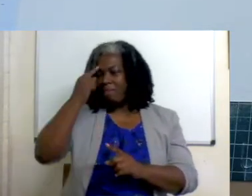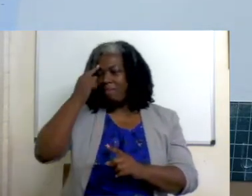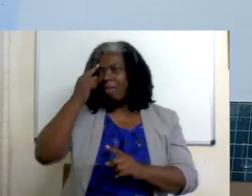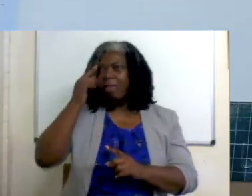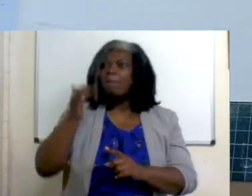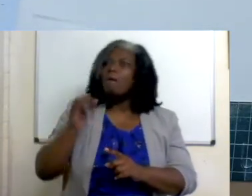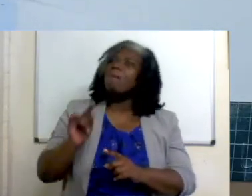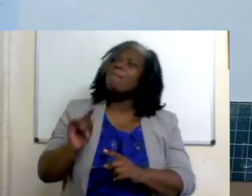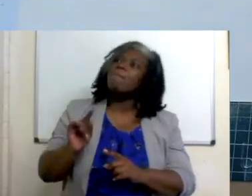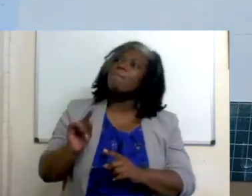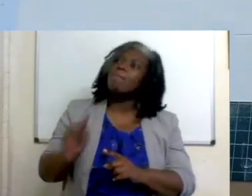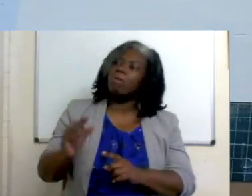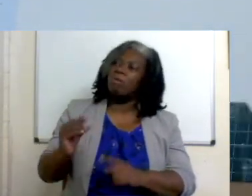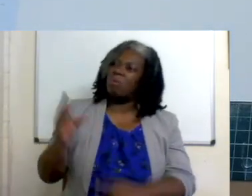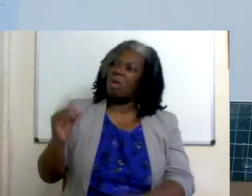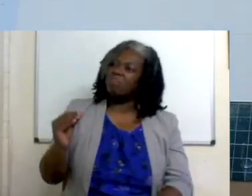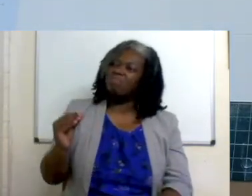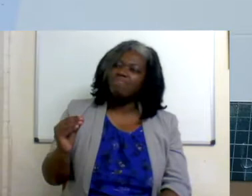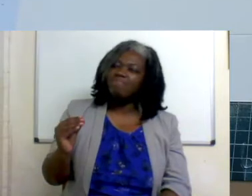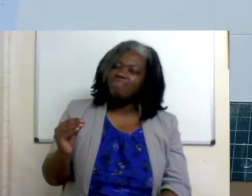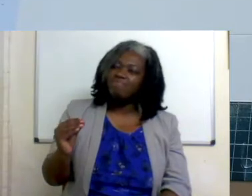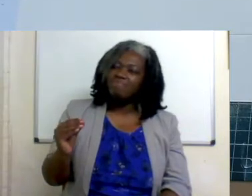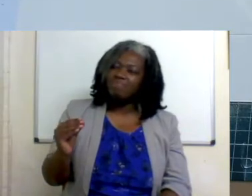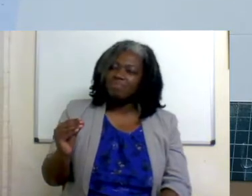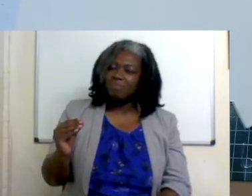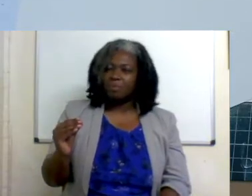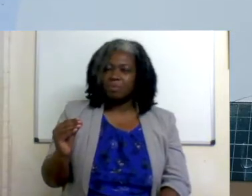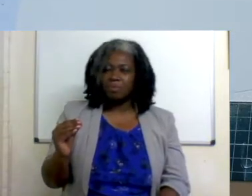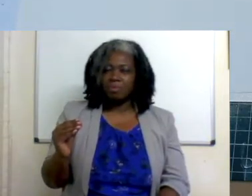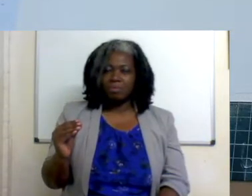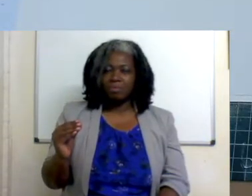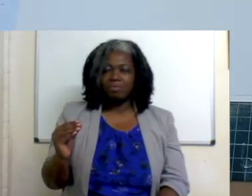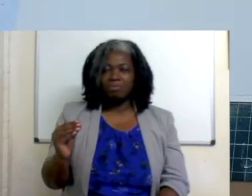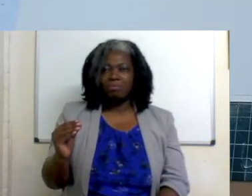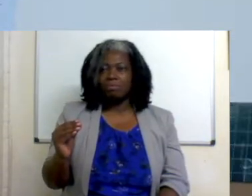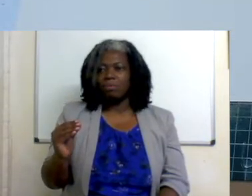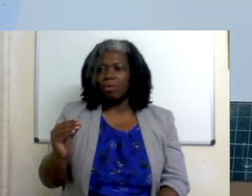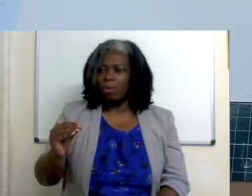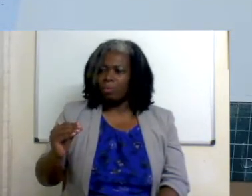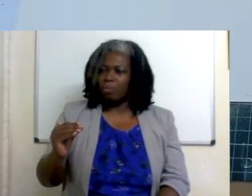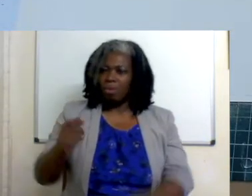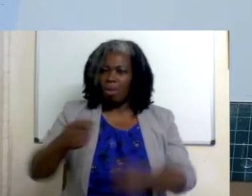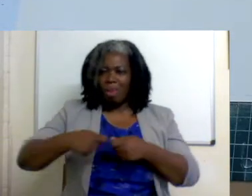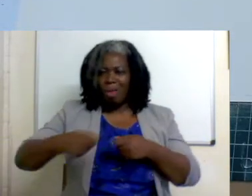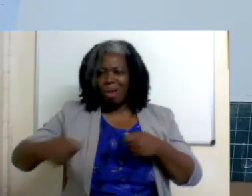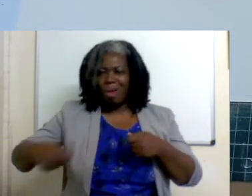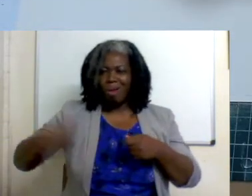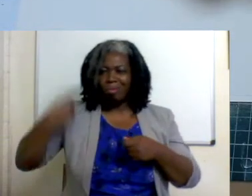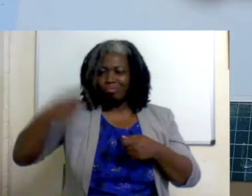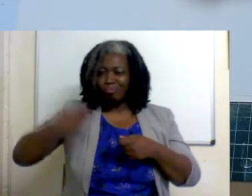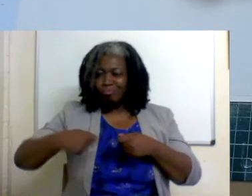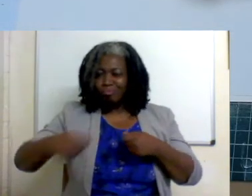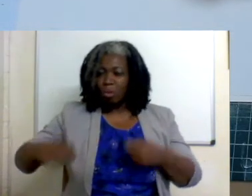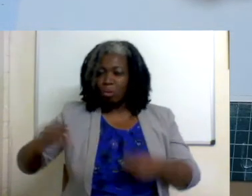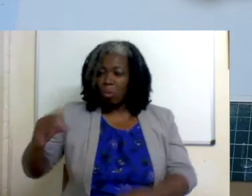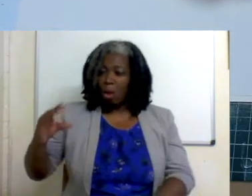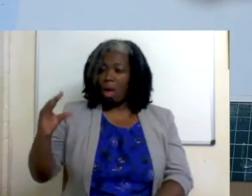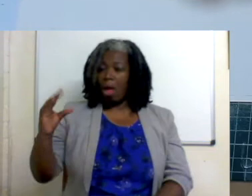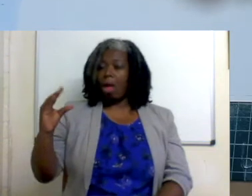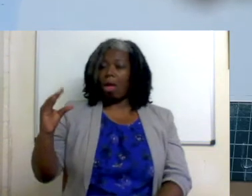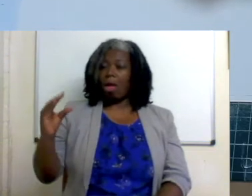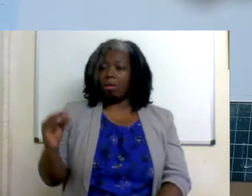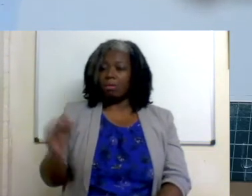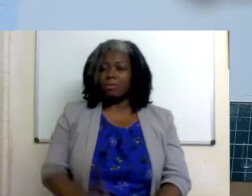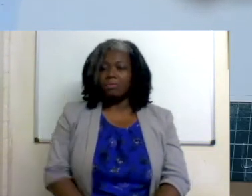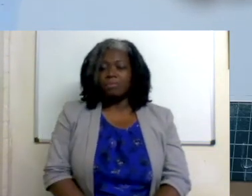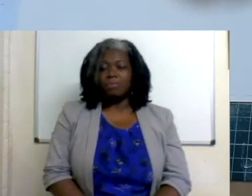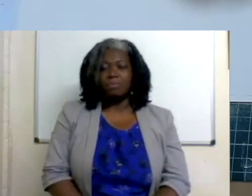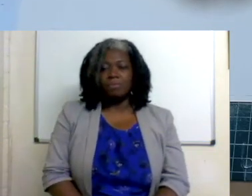kachna. Myslim, ze radeji nez aby rikala kvak, je to delsi. Asi,